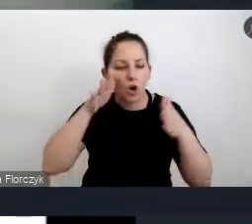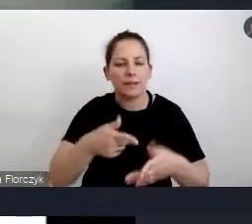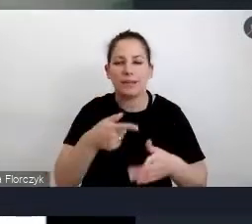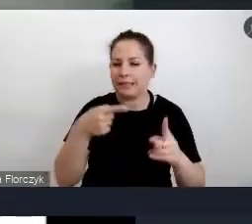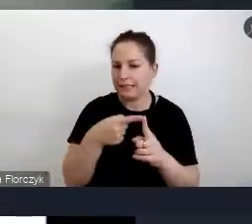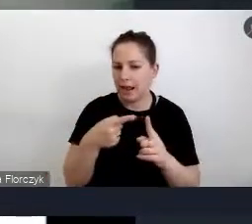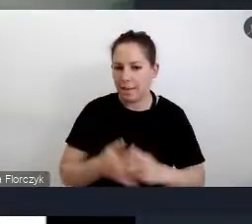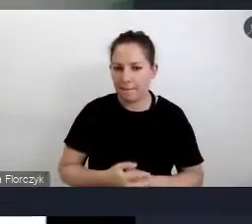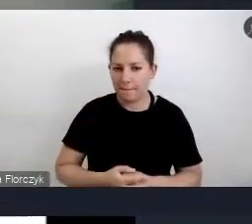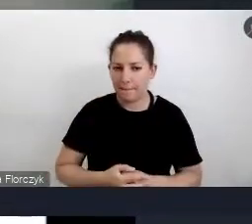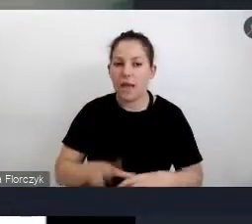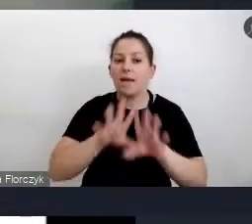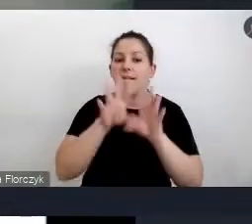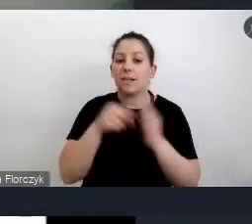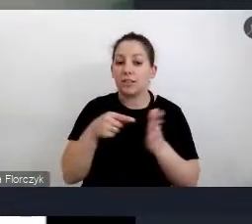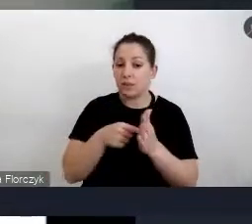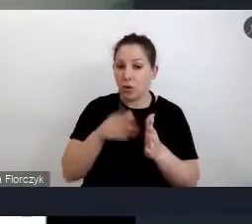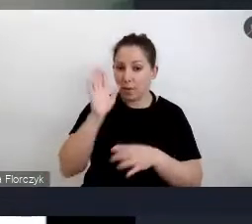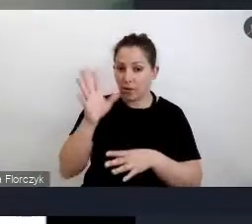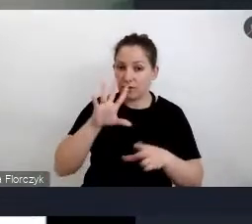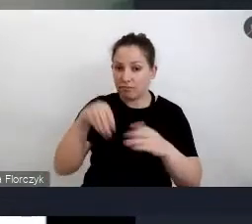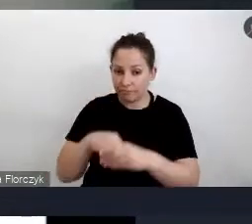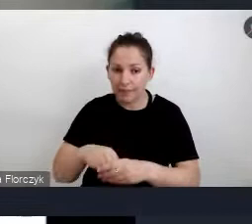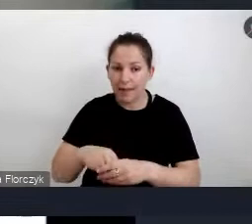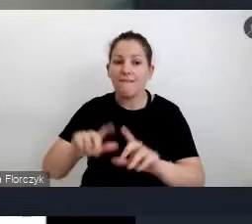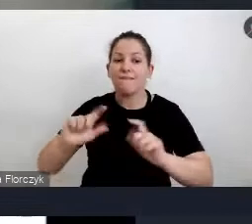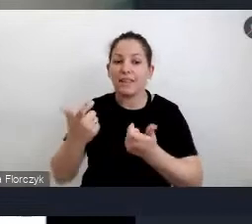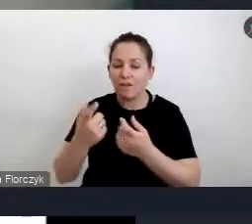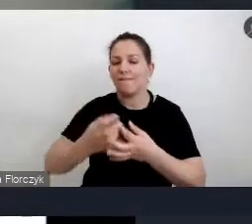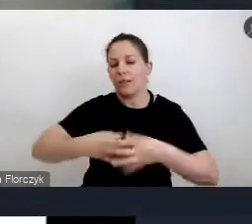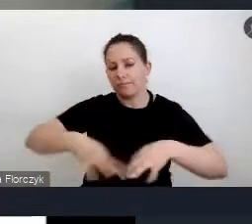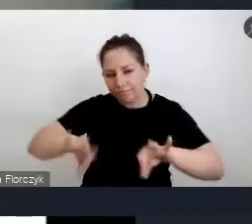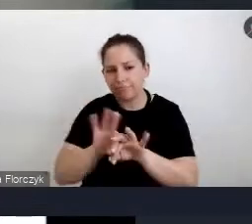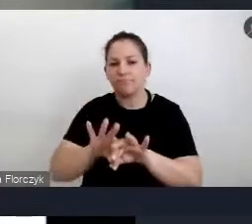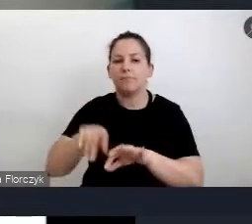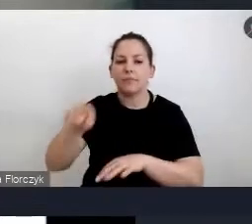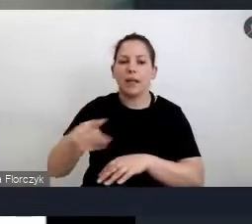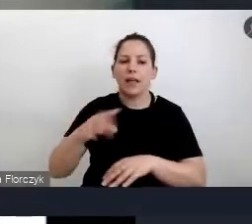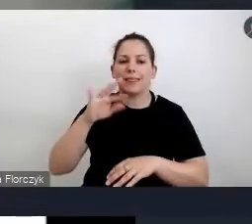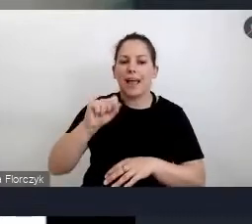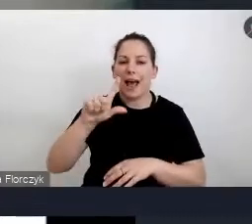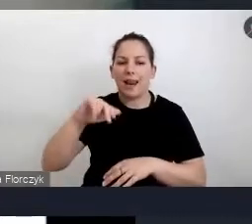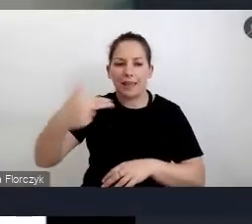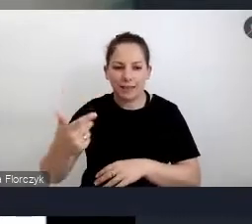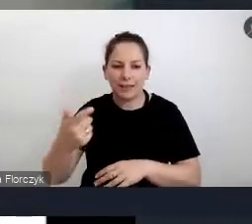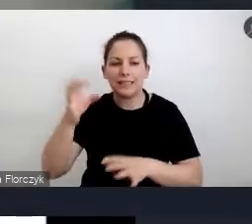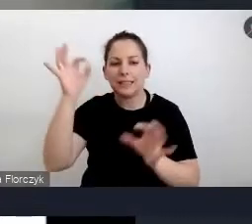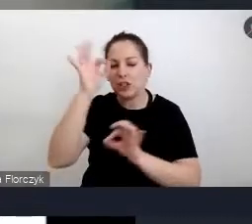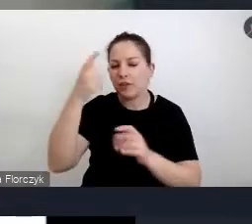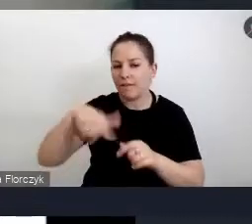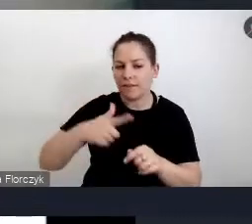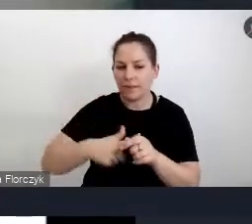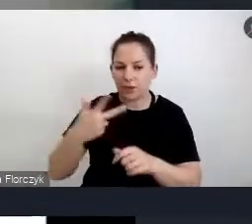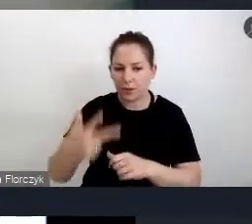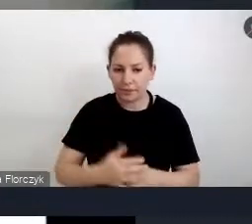Wszystko to zostanie uwieńczone wydarzeniem finałowym w Tallinie w styczniu 2023 roku. Aby śledzić nasze działania,